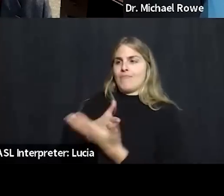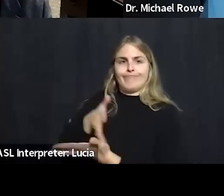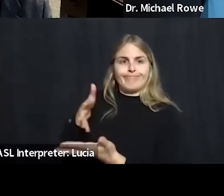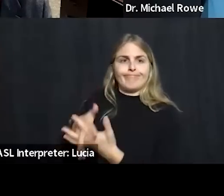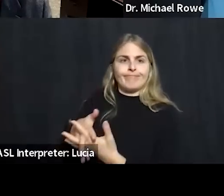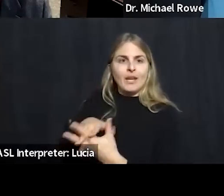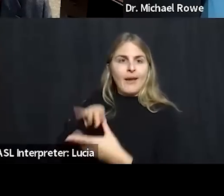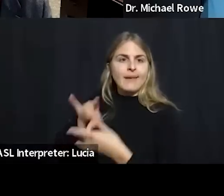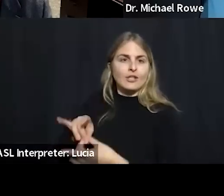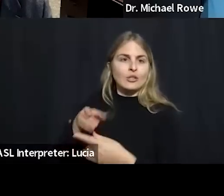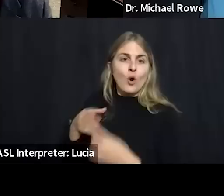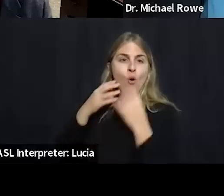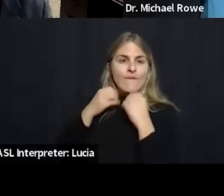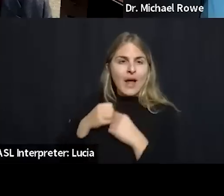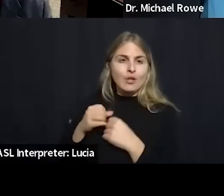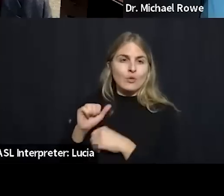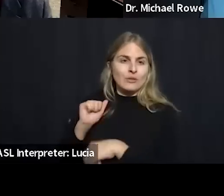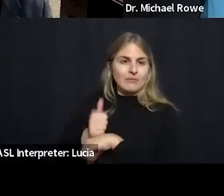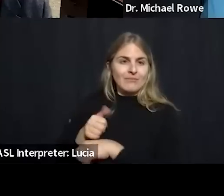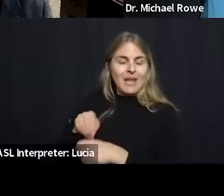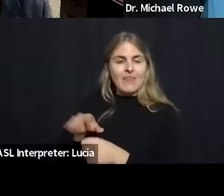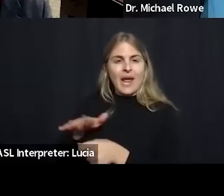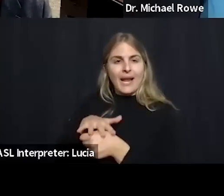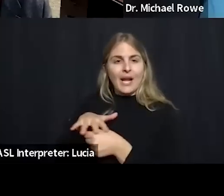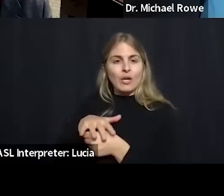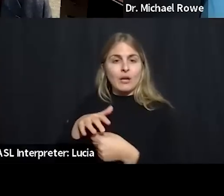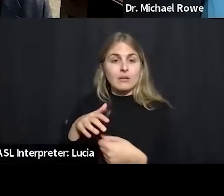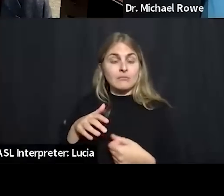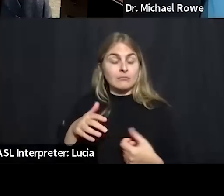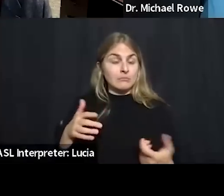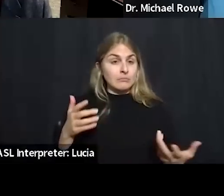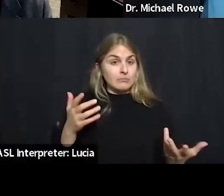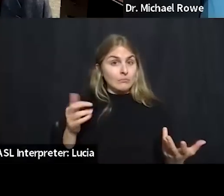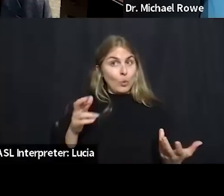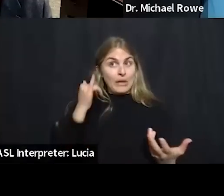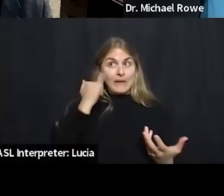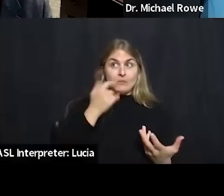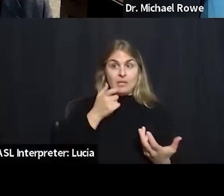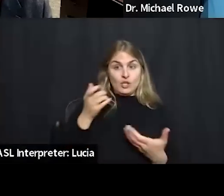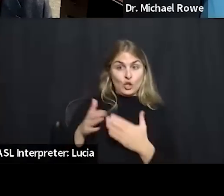o un conjunto de valores que se conectan con esa área. Si es porque ahí es donde hay viviendas,